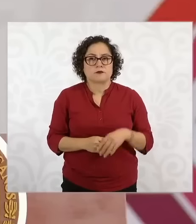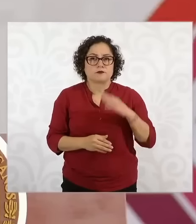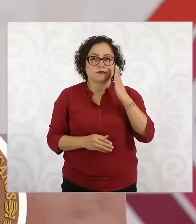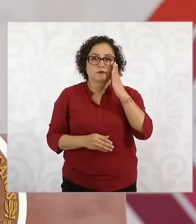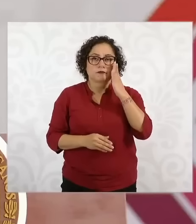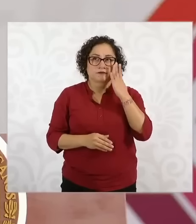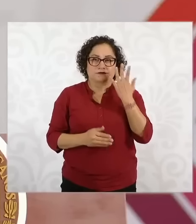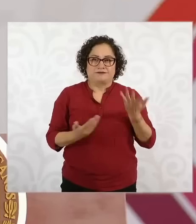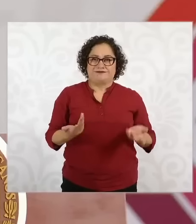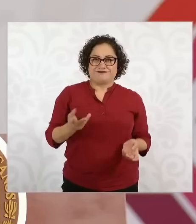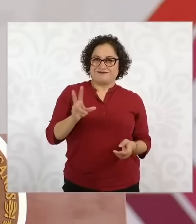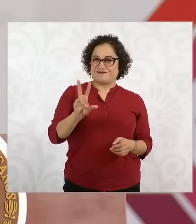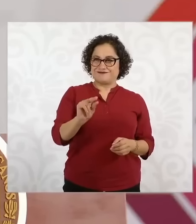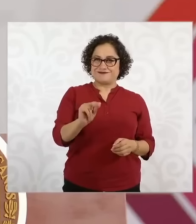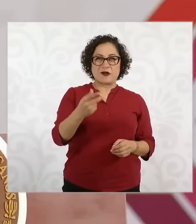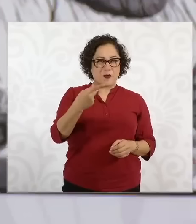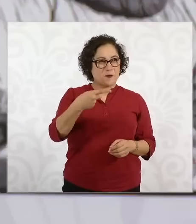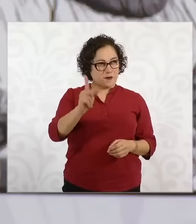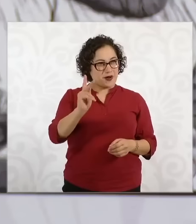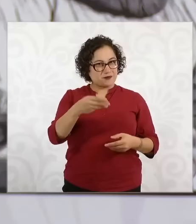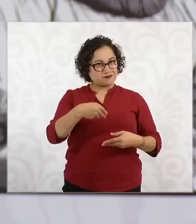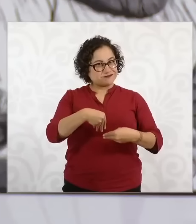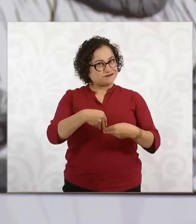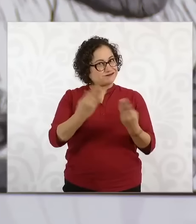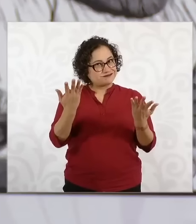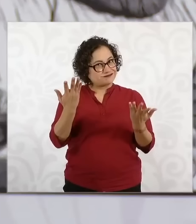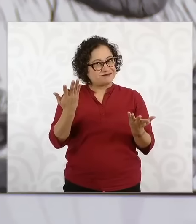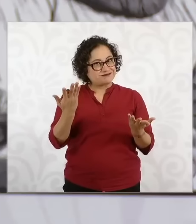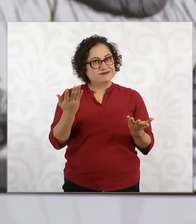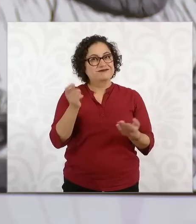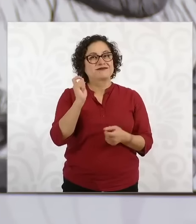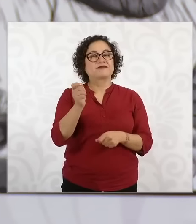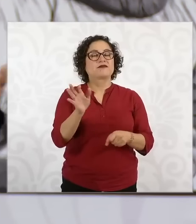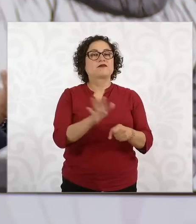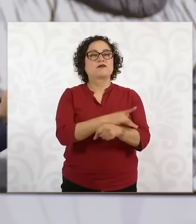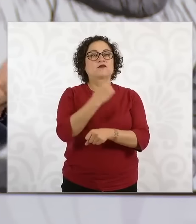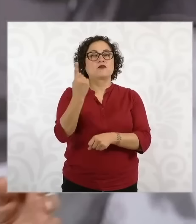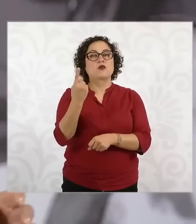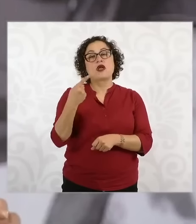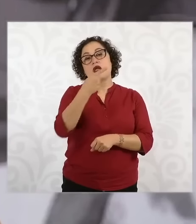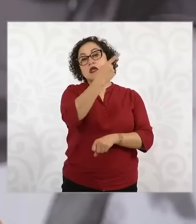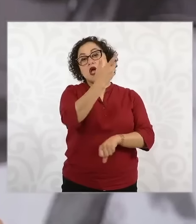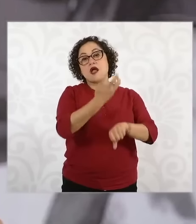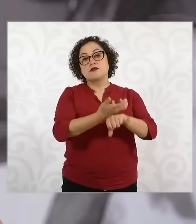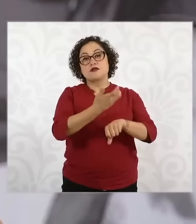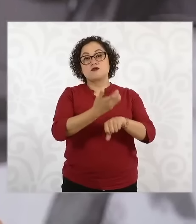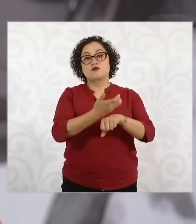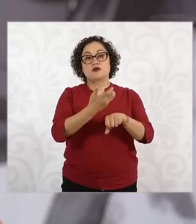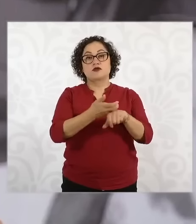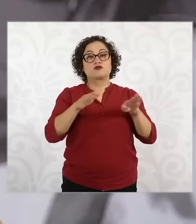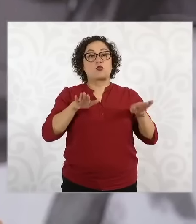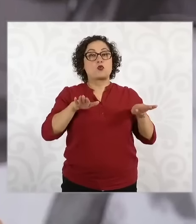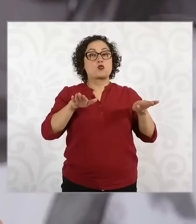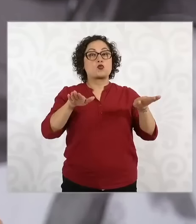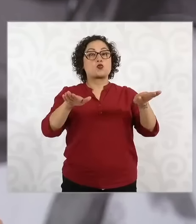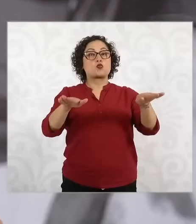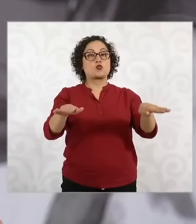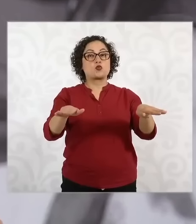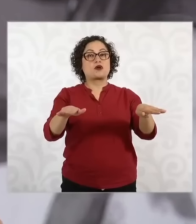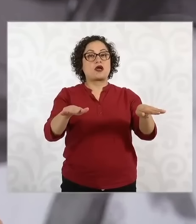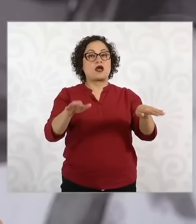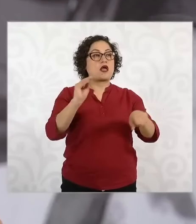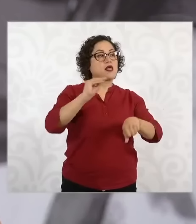¿no? Porque ¿por qué muestran un avión como si fuera en una feria